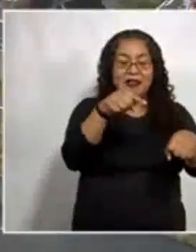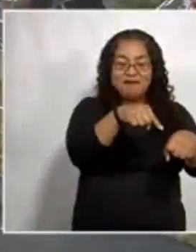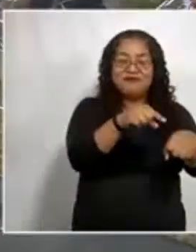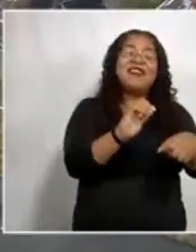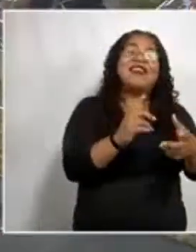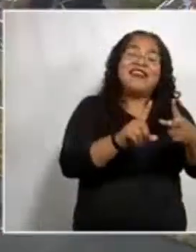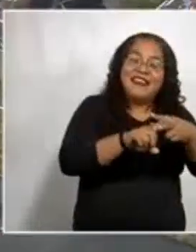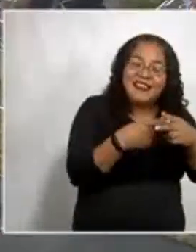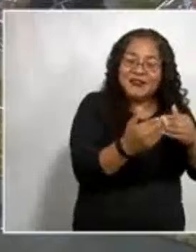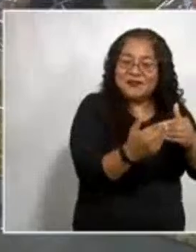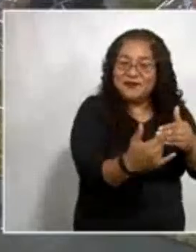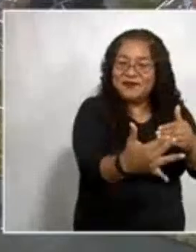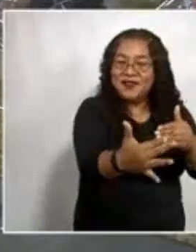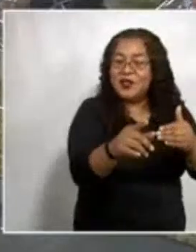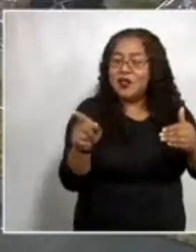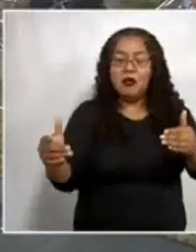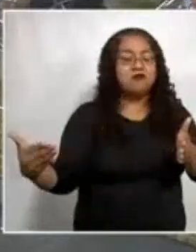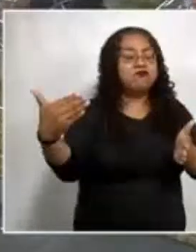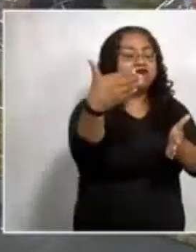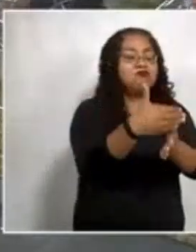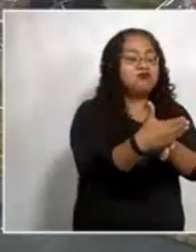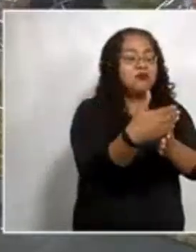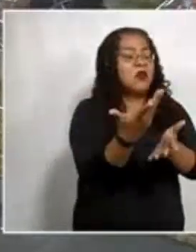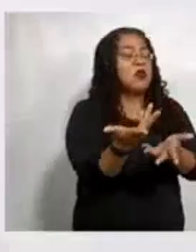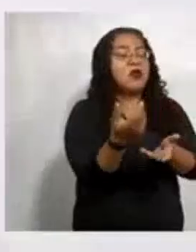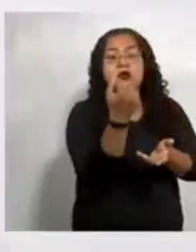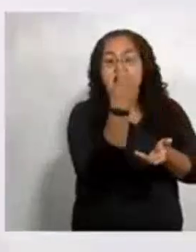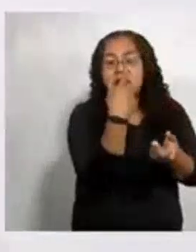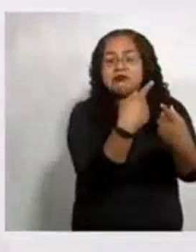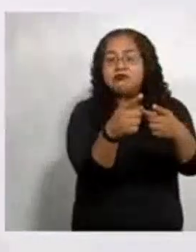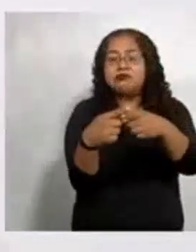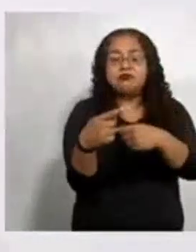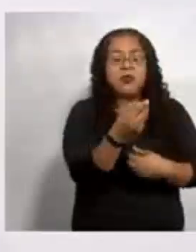puedan ir por su medicamento de manera gratuita.